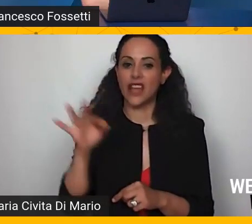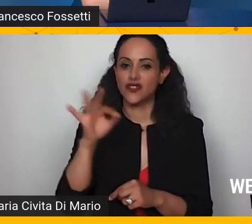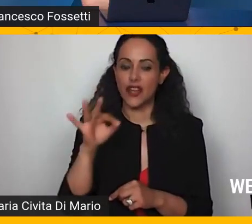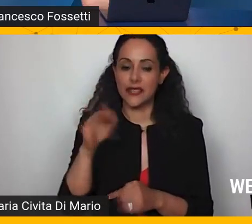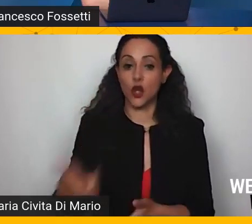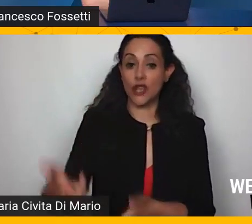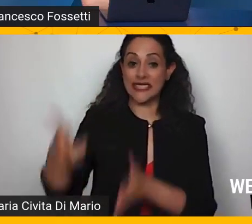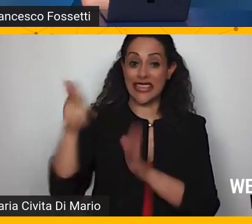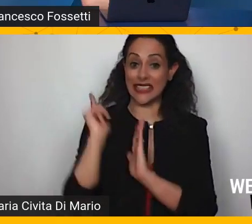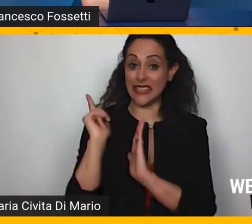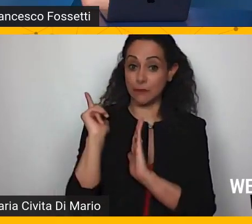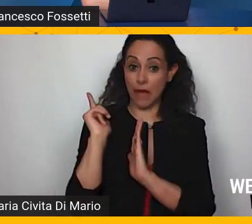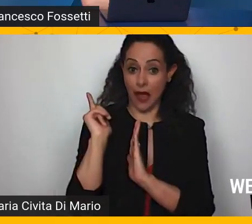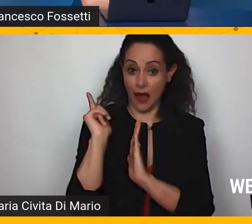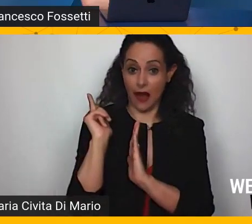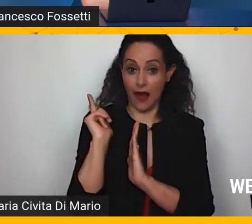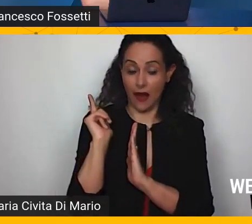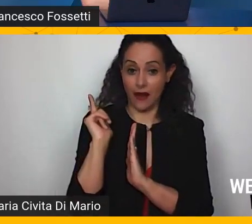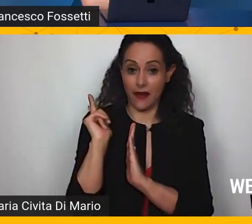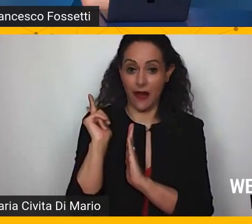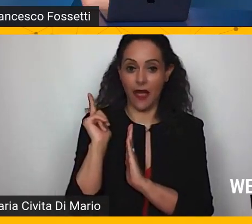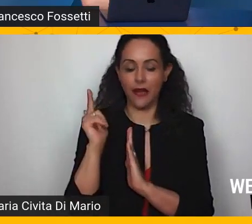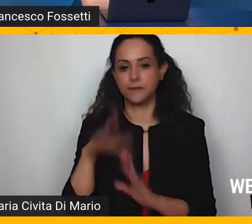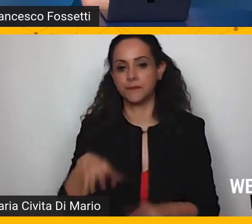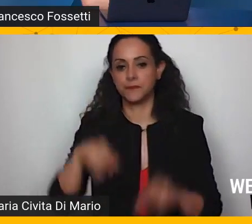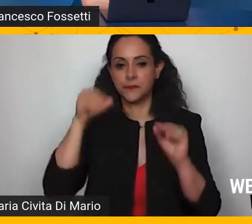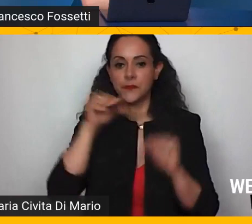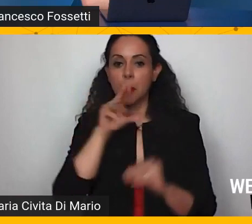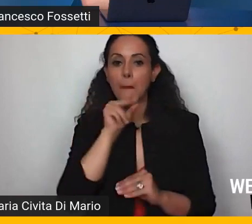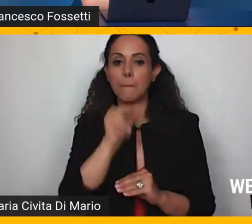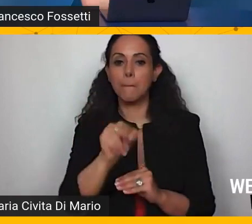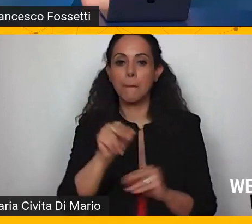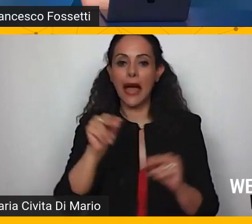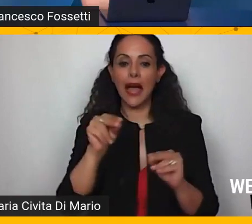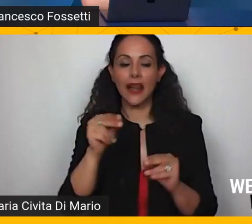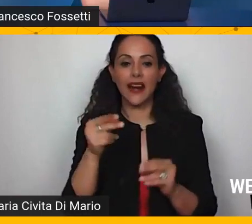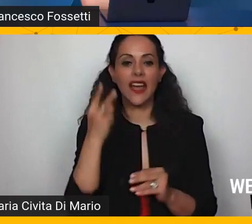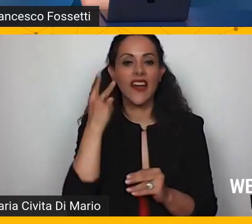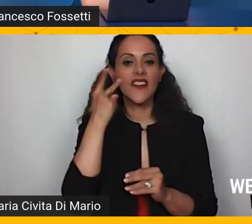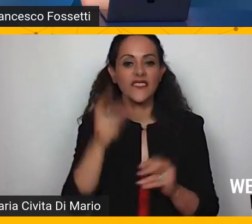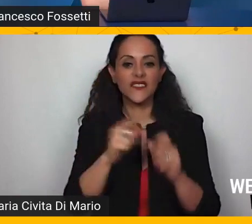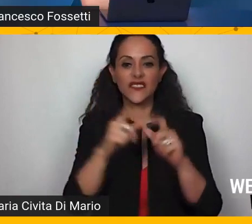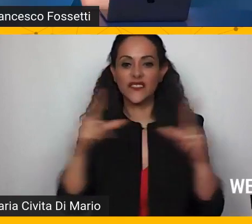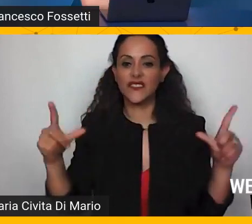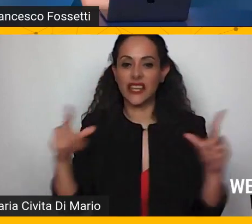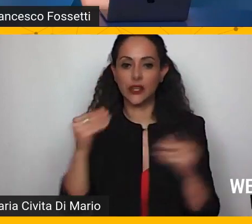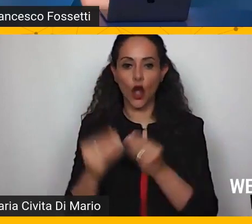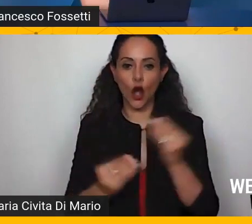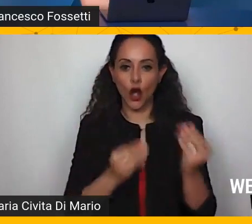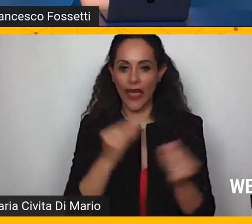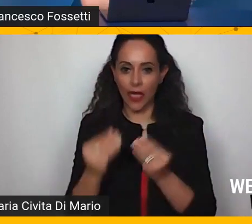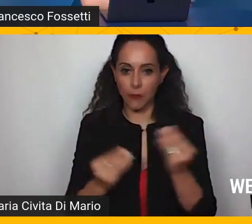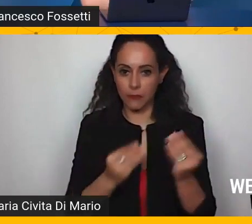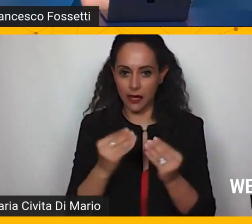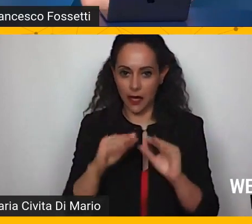a Francesco che settimana scorsa c'ha c'ha introdotto nel